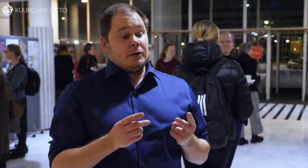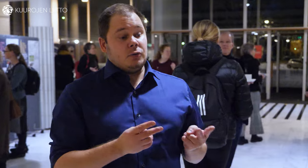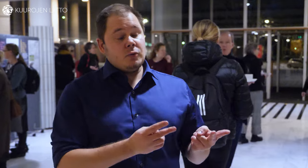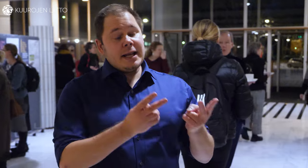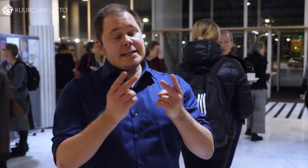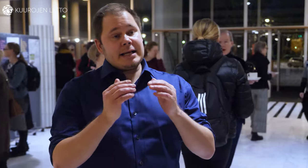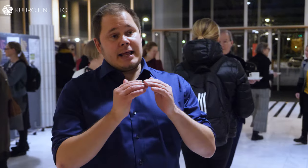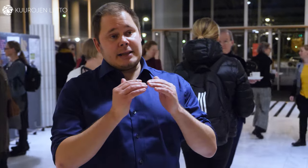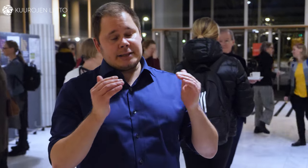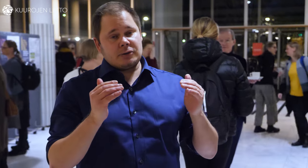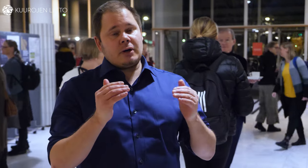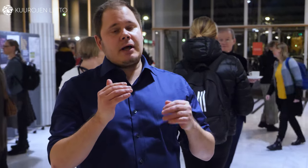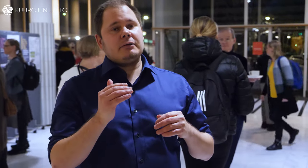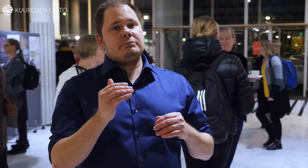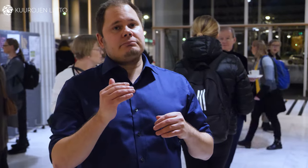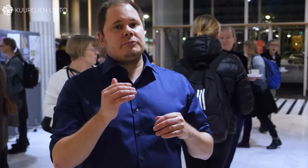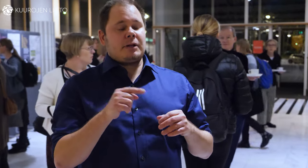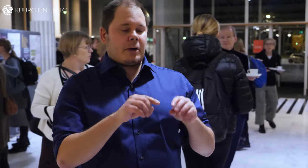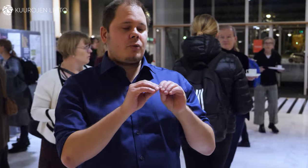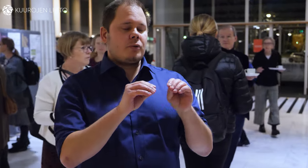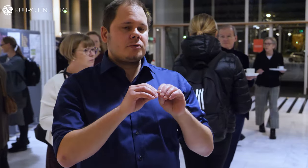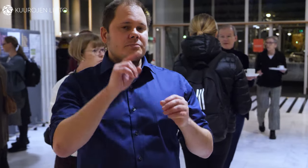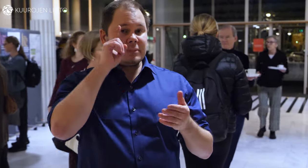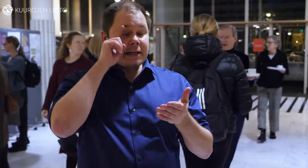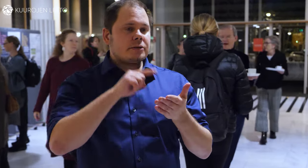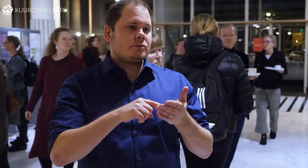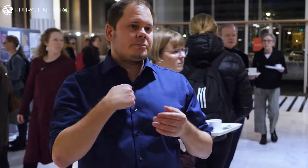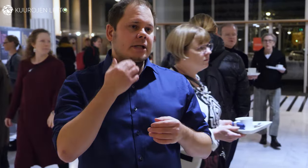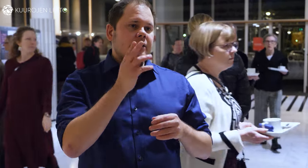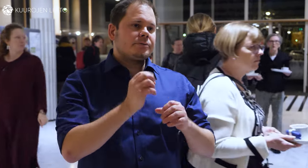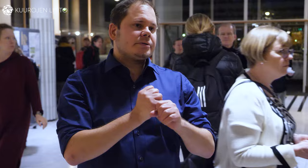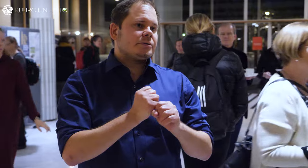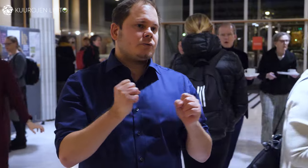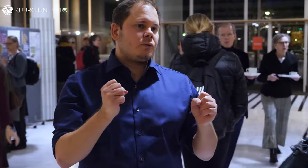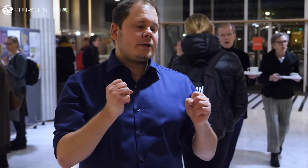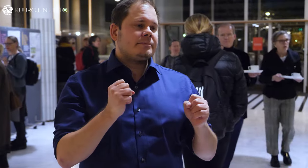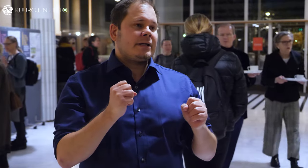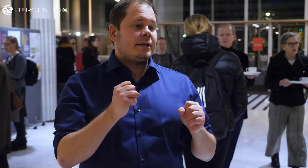Yleisellä tasolla täällä tarjottavan koulutuksen merkitys on suuri.